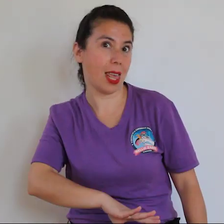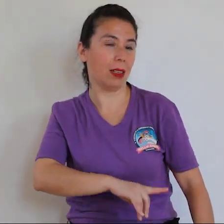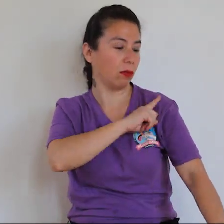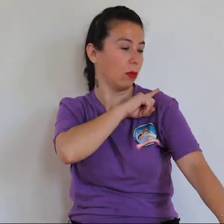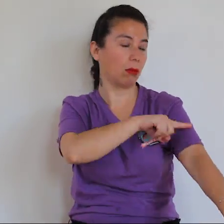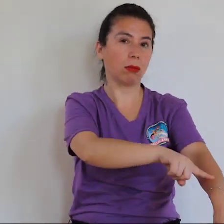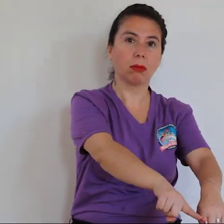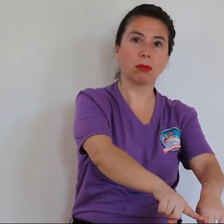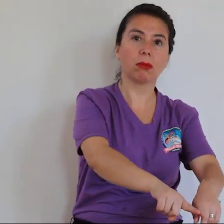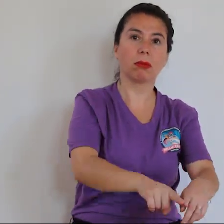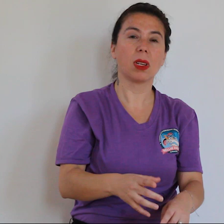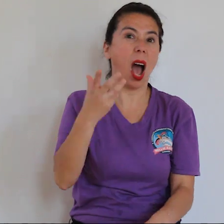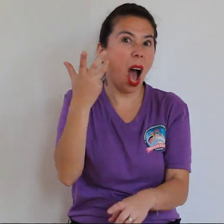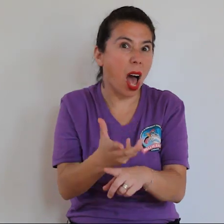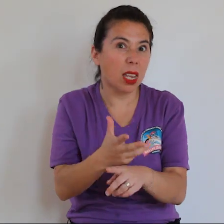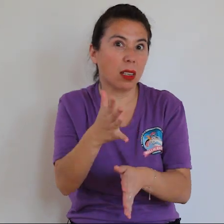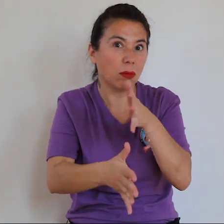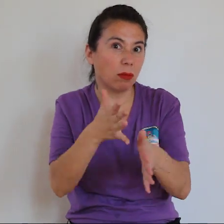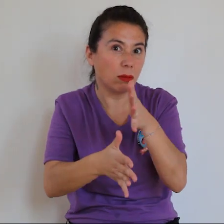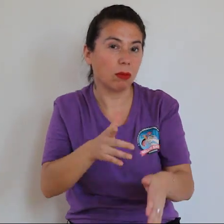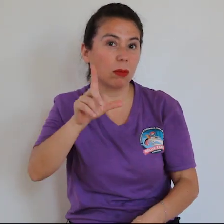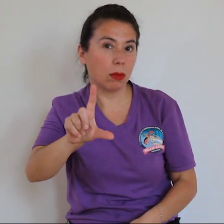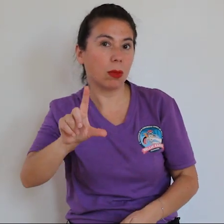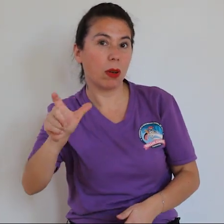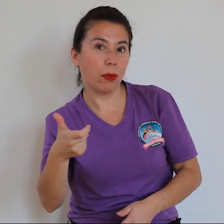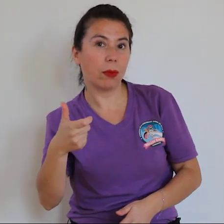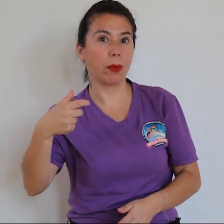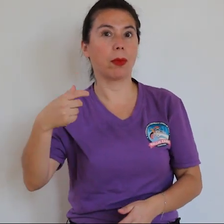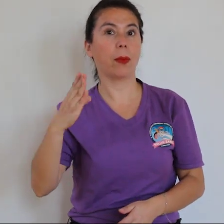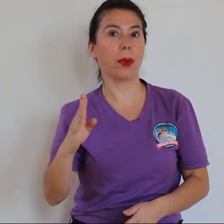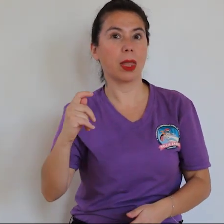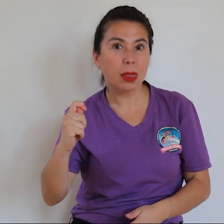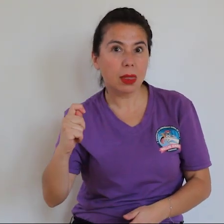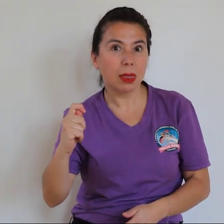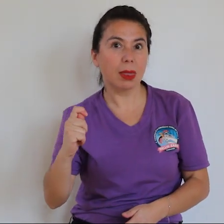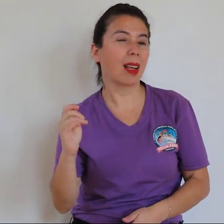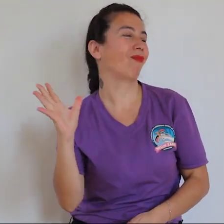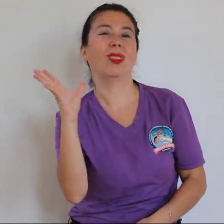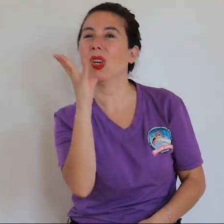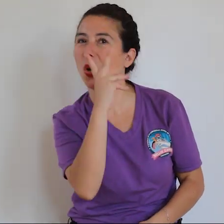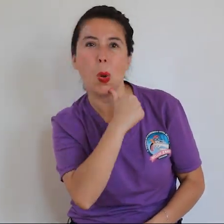En Chile no hay señas oficiales de LGBT.